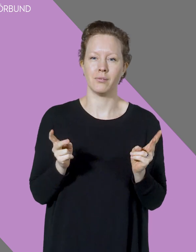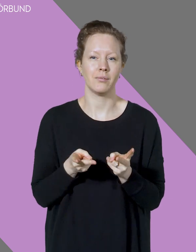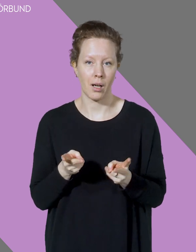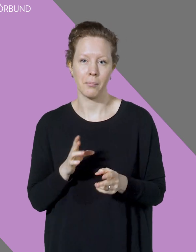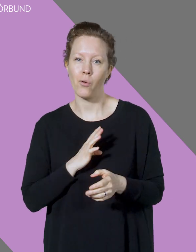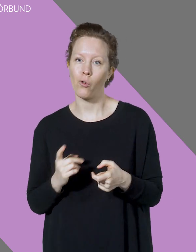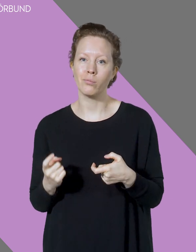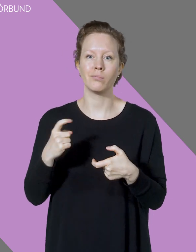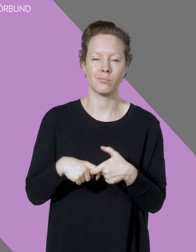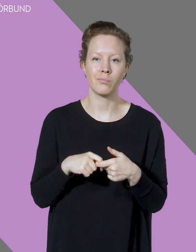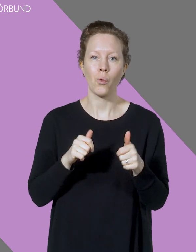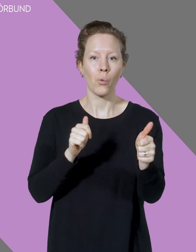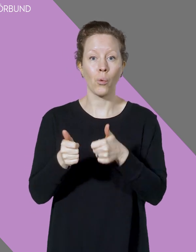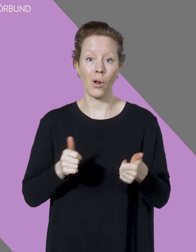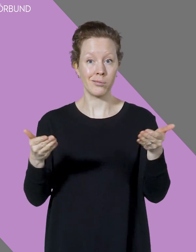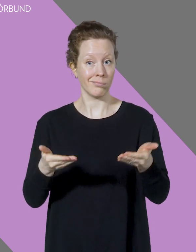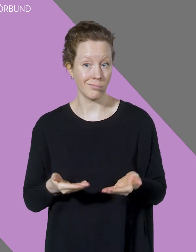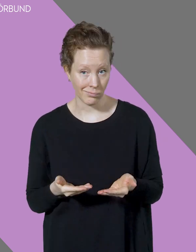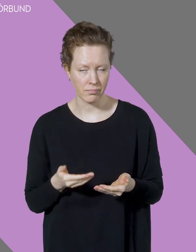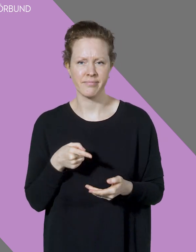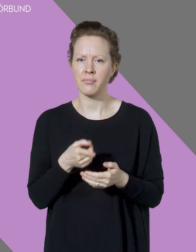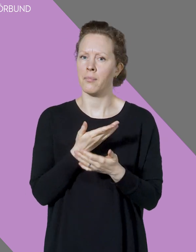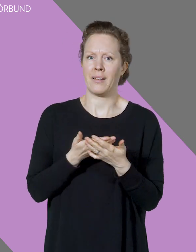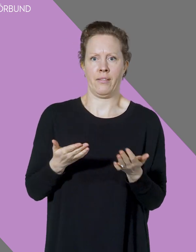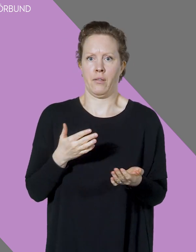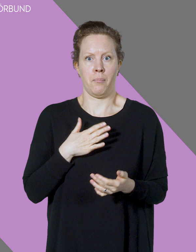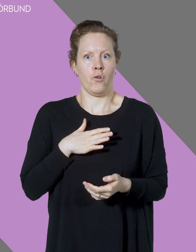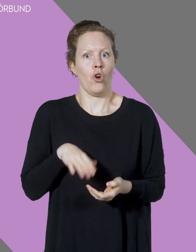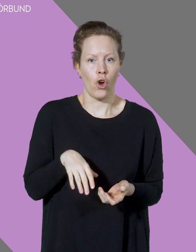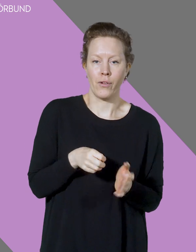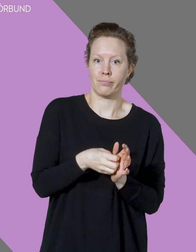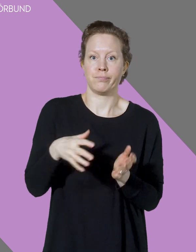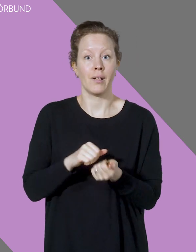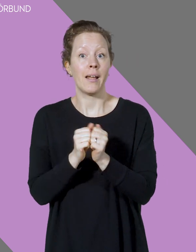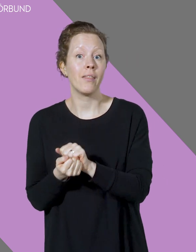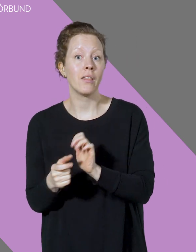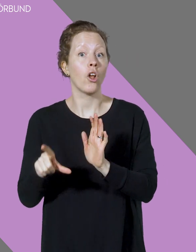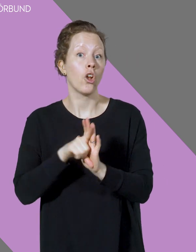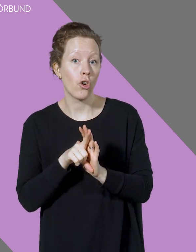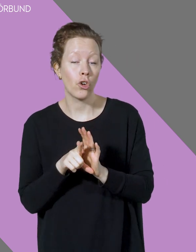den nuvarande modellen för konkurrensutsättning, - utan att det behövs ändringar i lagstiftningen.